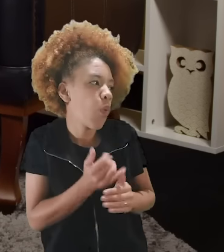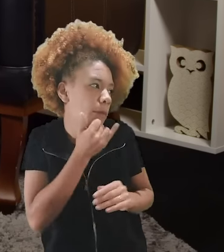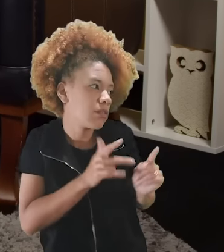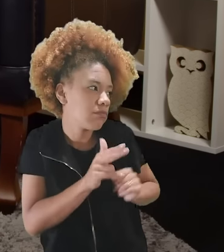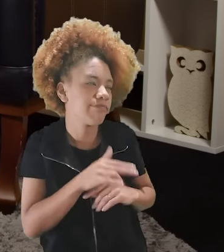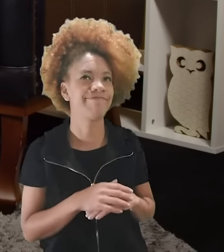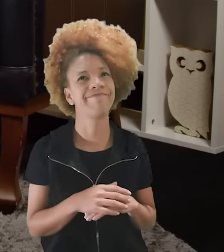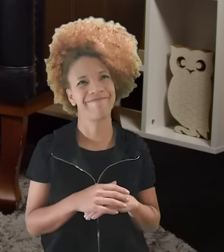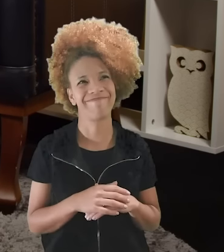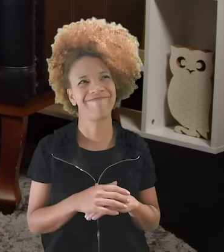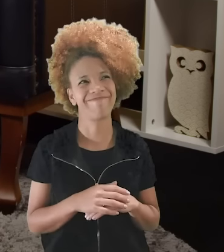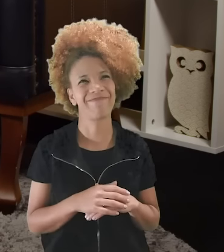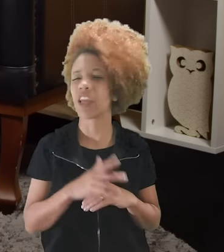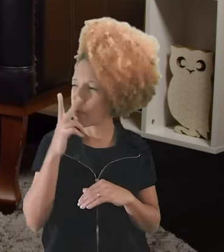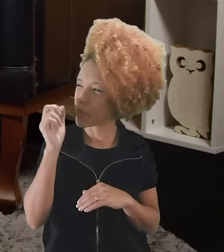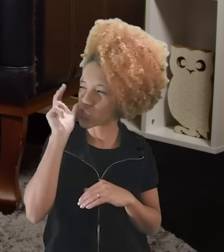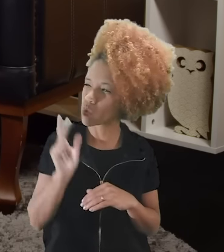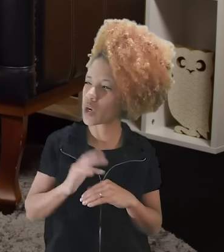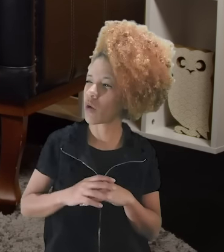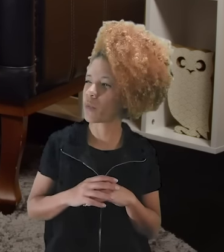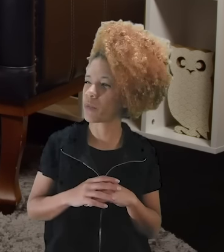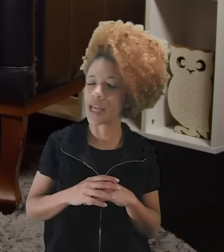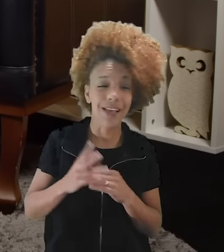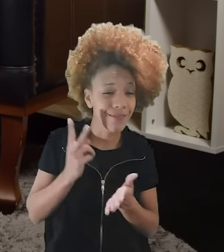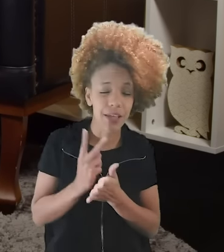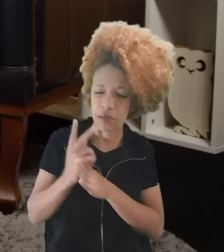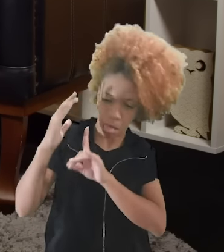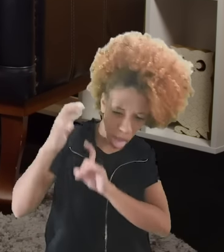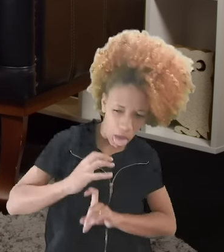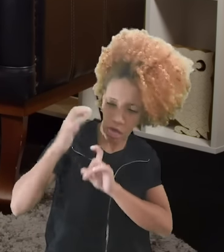interromper eu acho ainda acho que é cultural a gente foi jogada muito para baixo muitas muitas